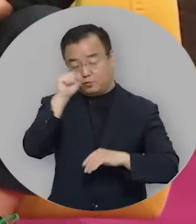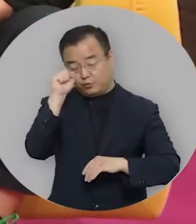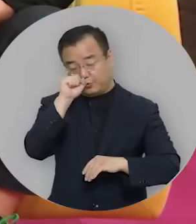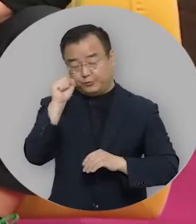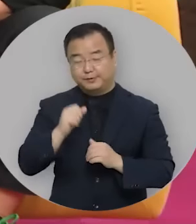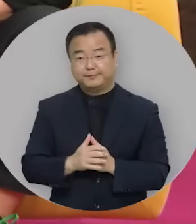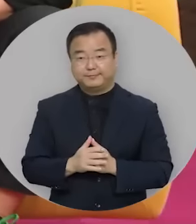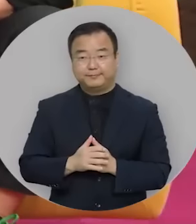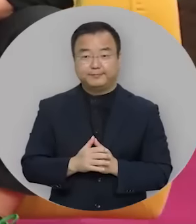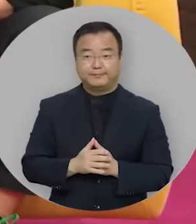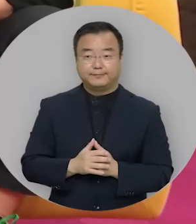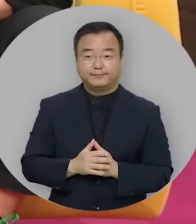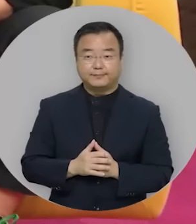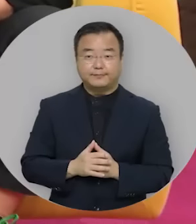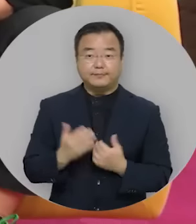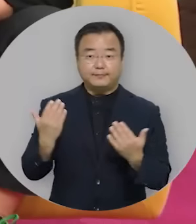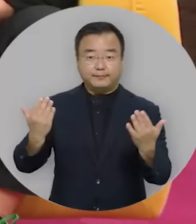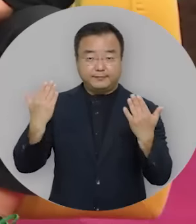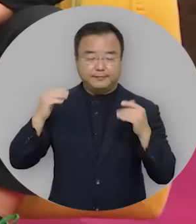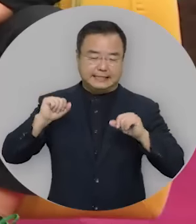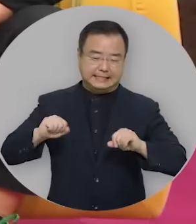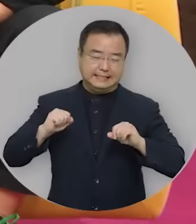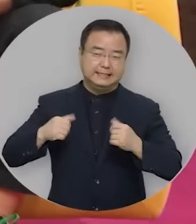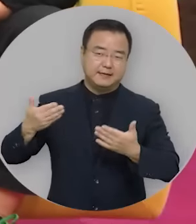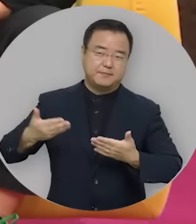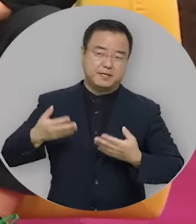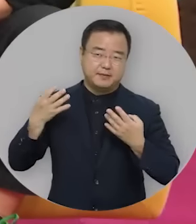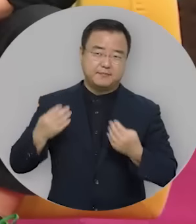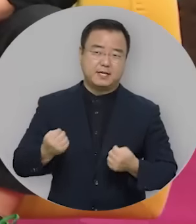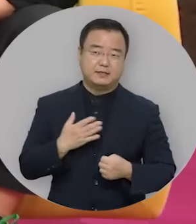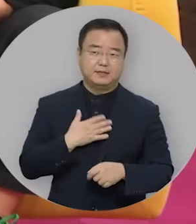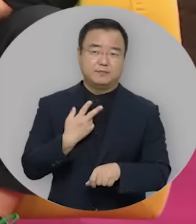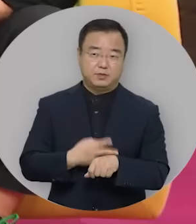저는 학교에서 굉장히 인사를 많이 받는 교사입니다. 정말 너무 감사하게도요.